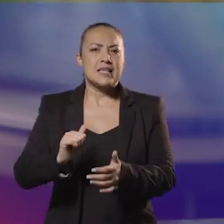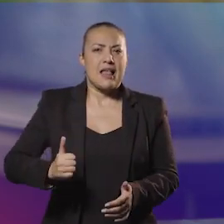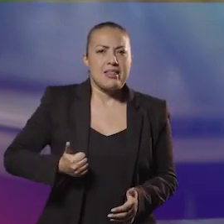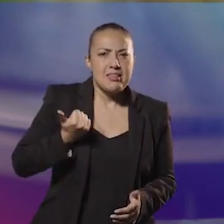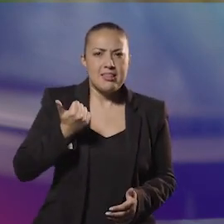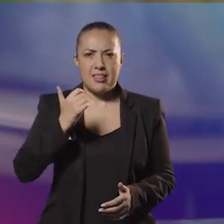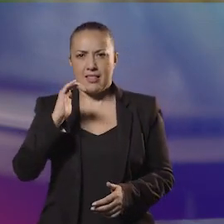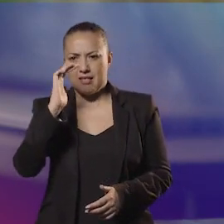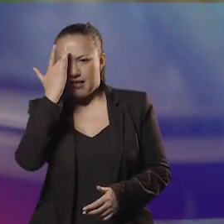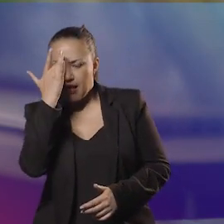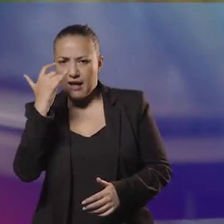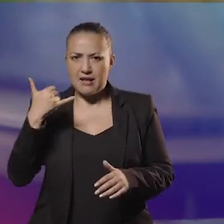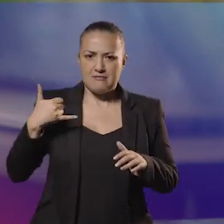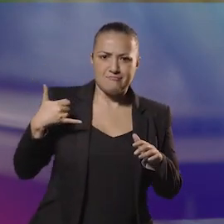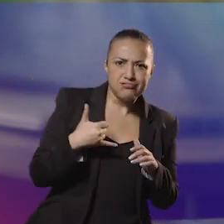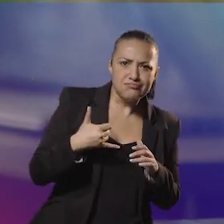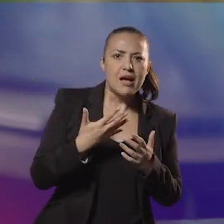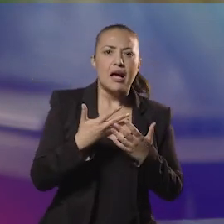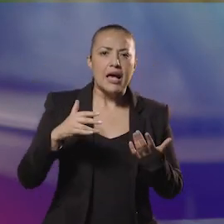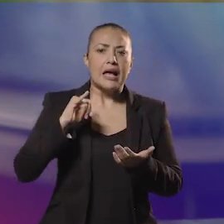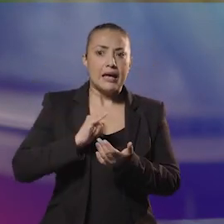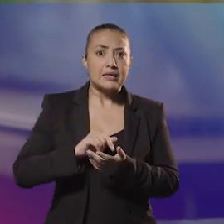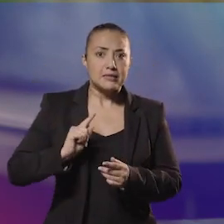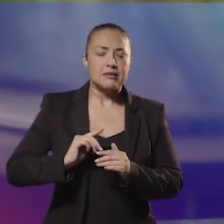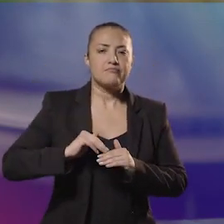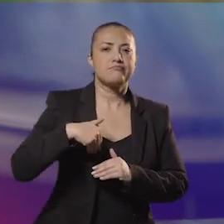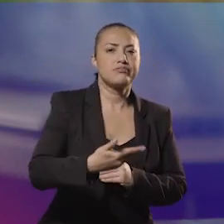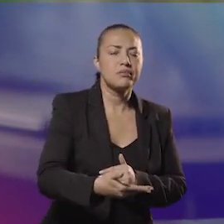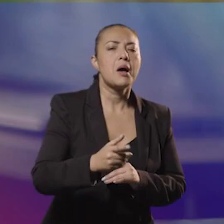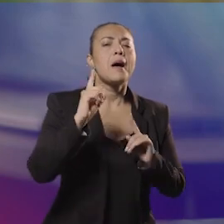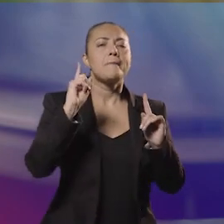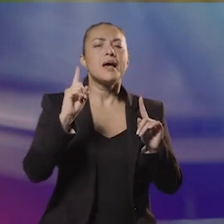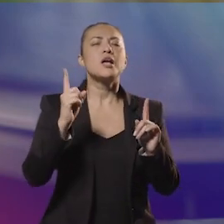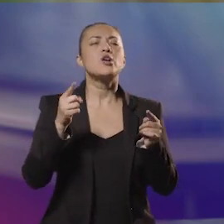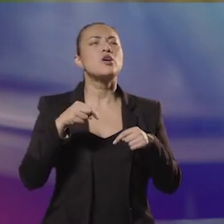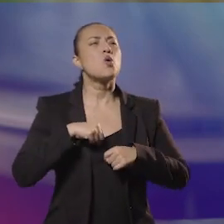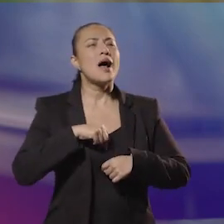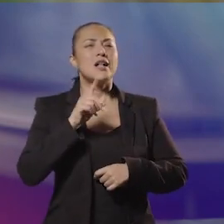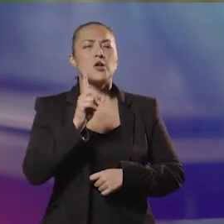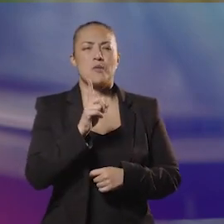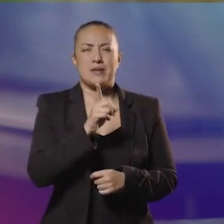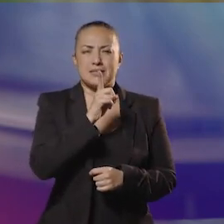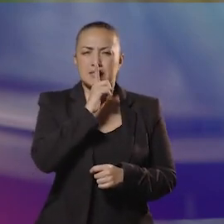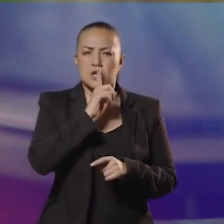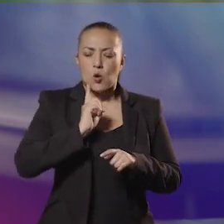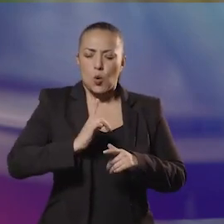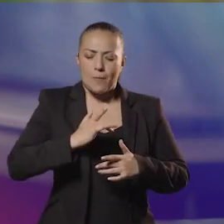el abuso sexual, pero también el silencio mismo que deja la culpa.